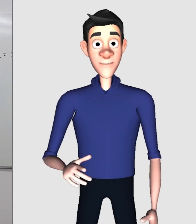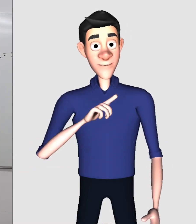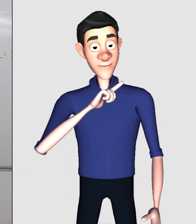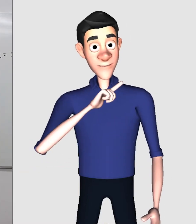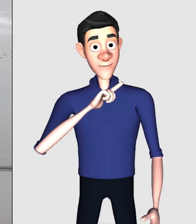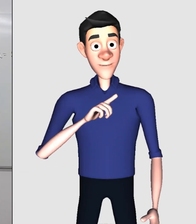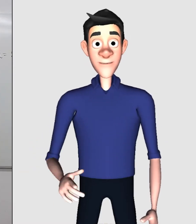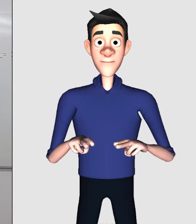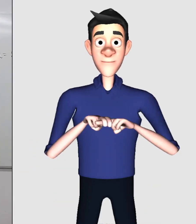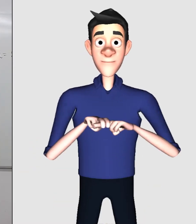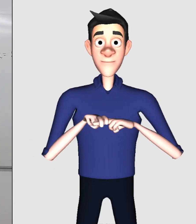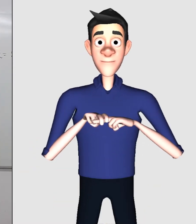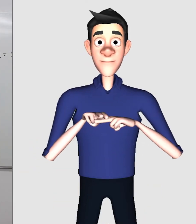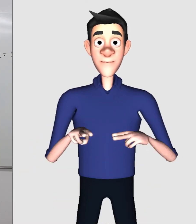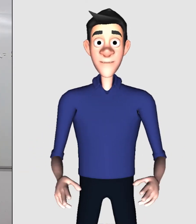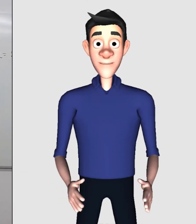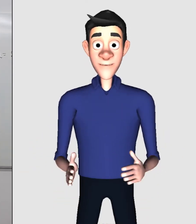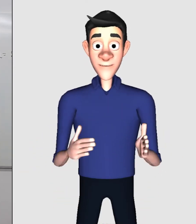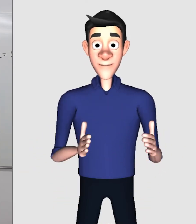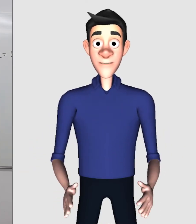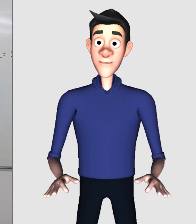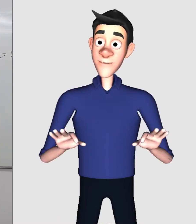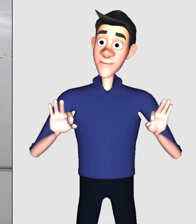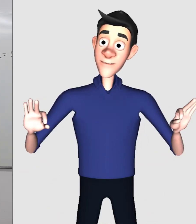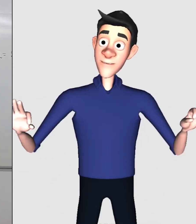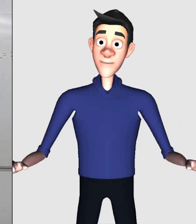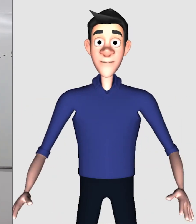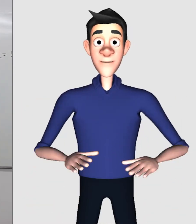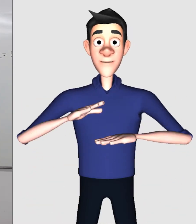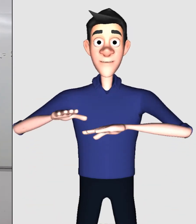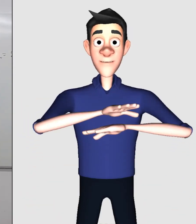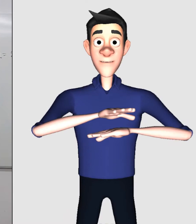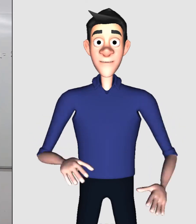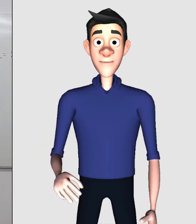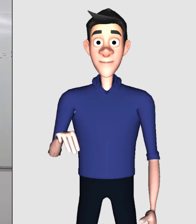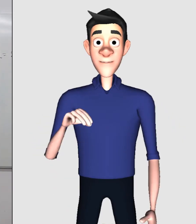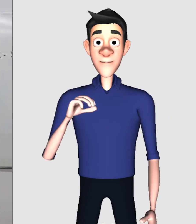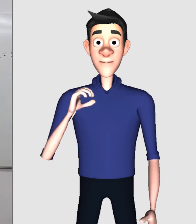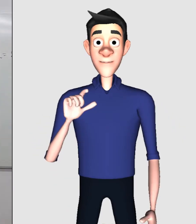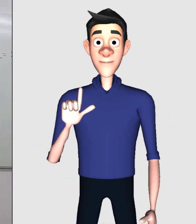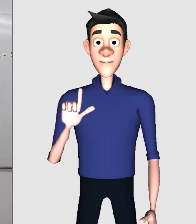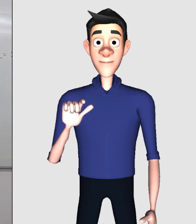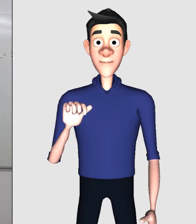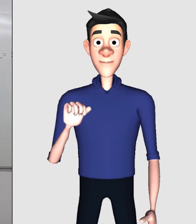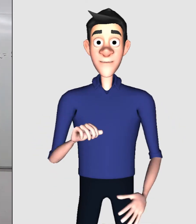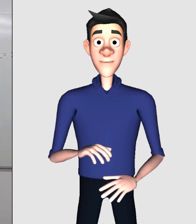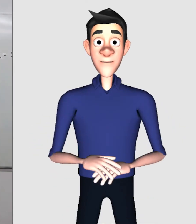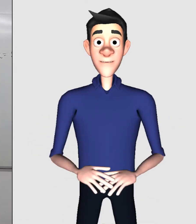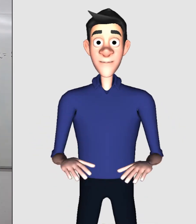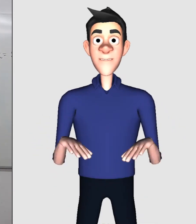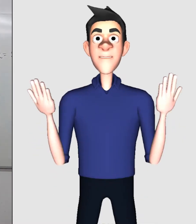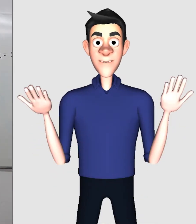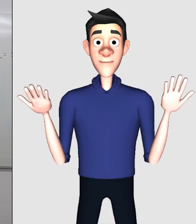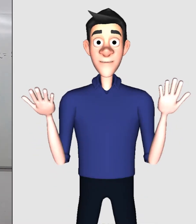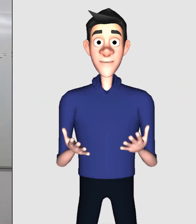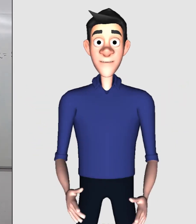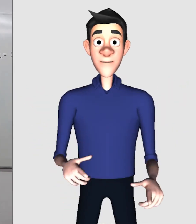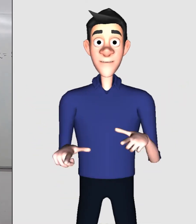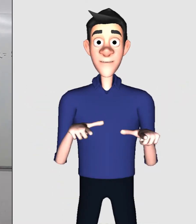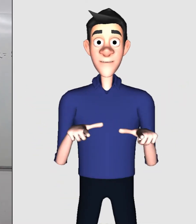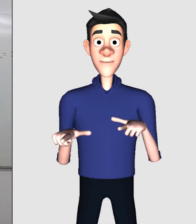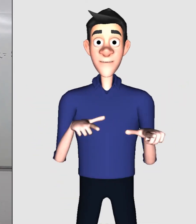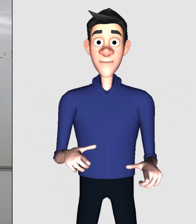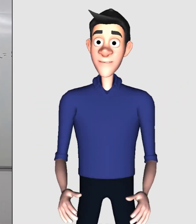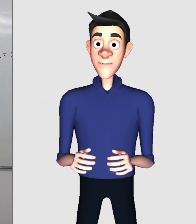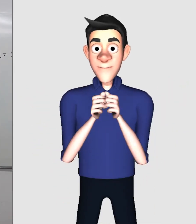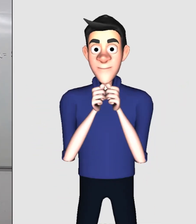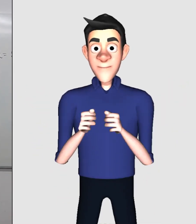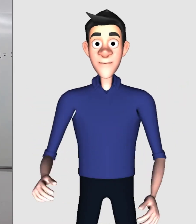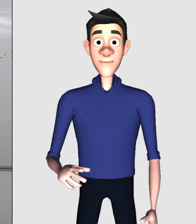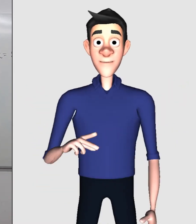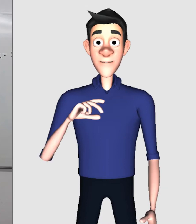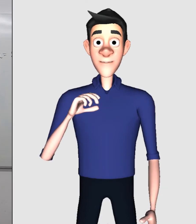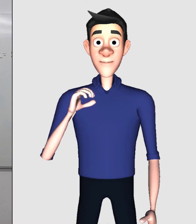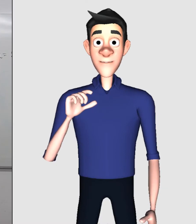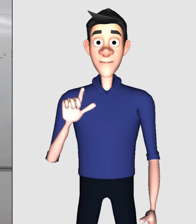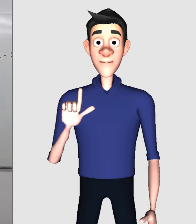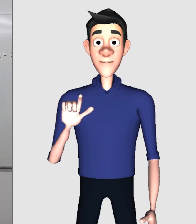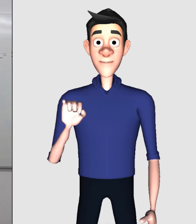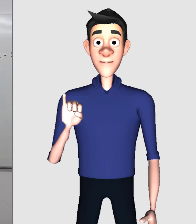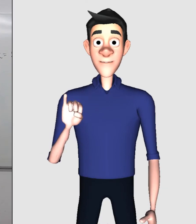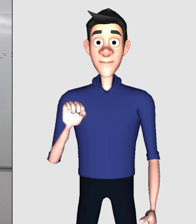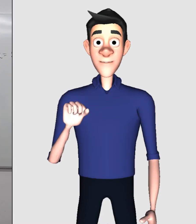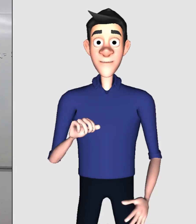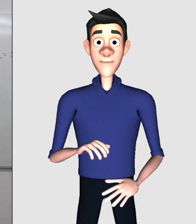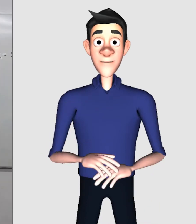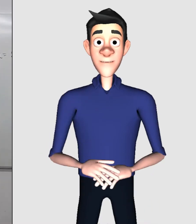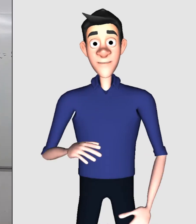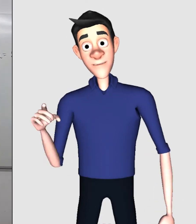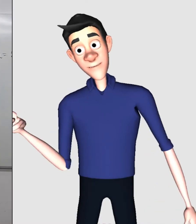É parecido com dizer que se colocar um sistema de polias, a força aplicada em um lado, vai ser maximizado do outro